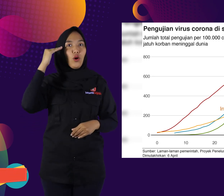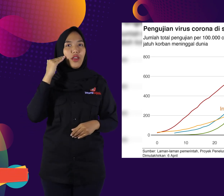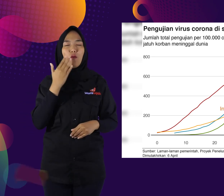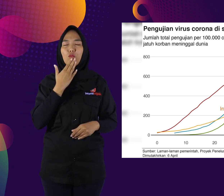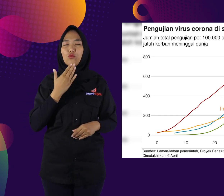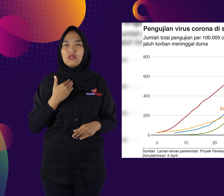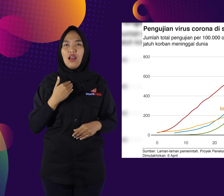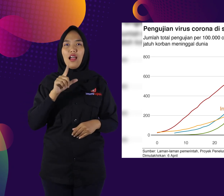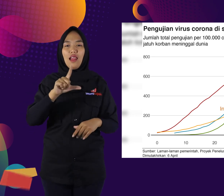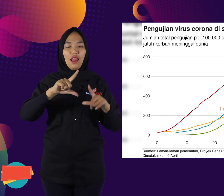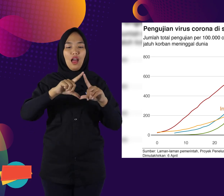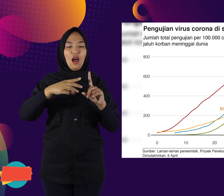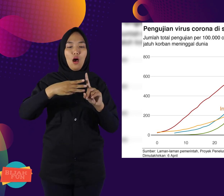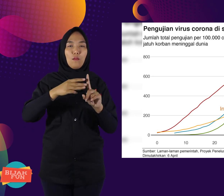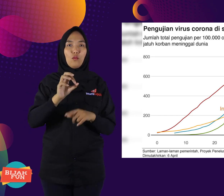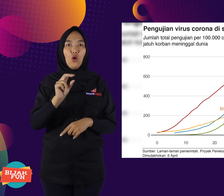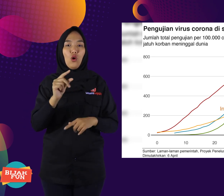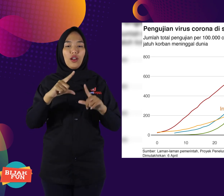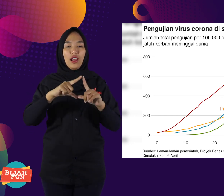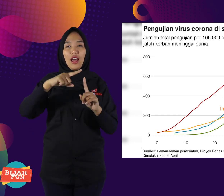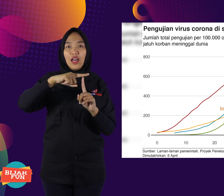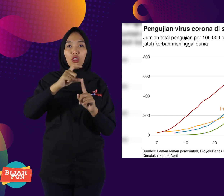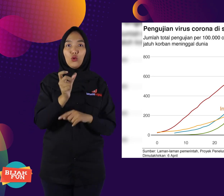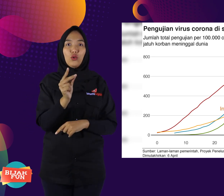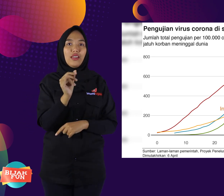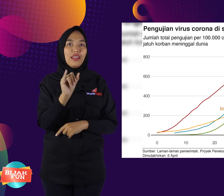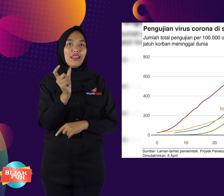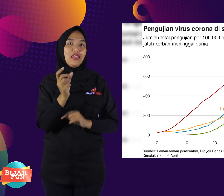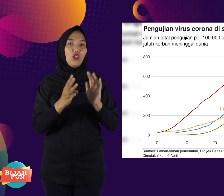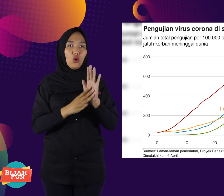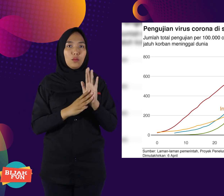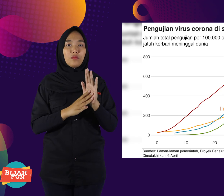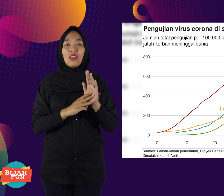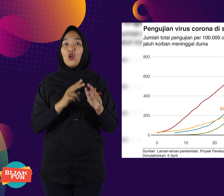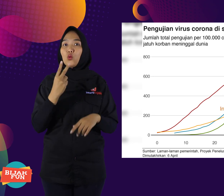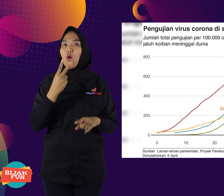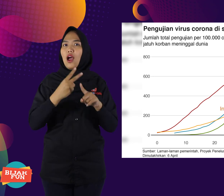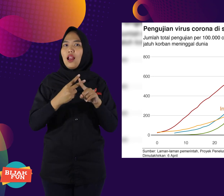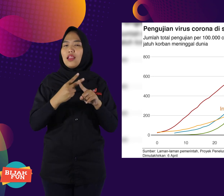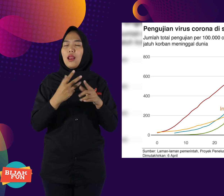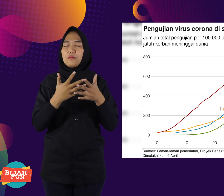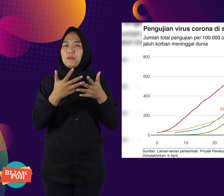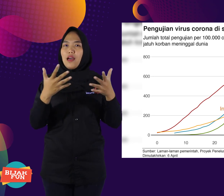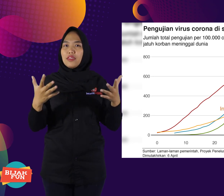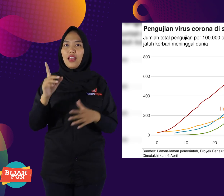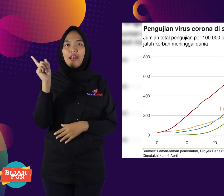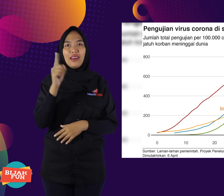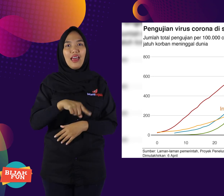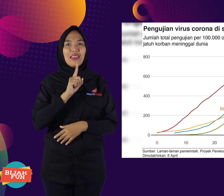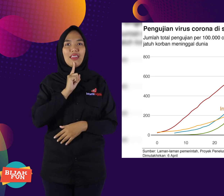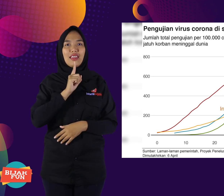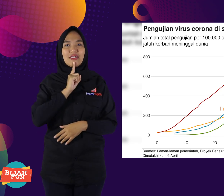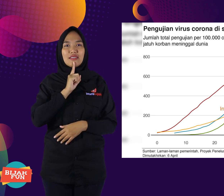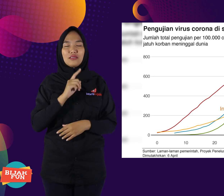sebab memiliki laboratorium lebih banyak dua kali lipat dibandingkan Inggris.